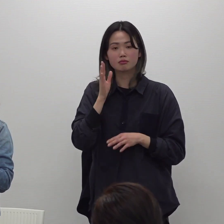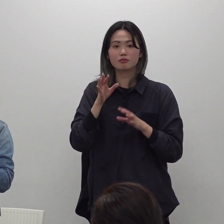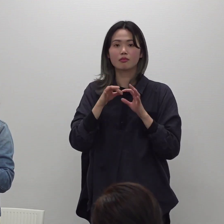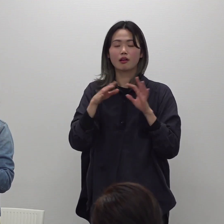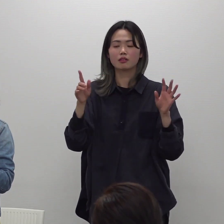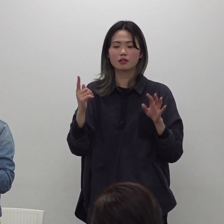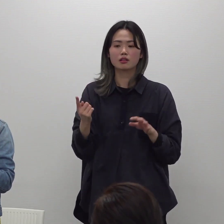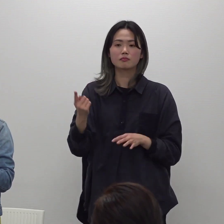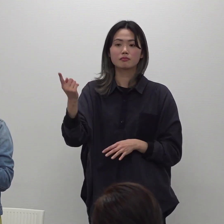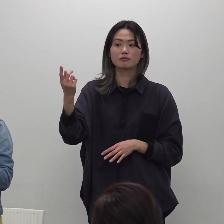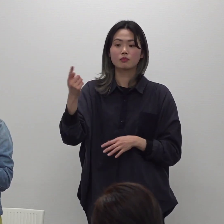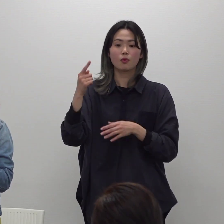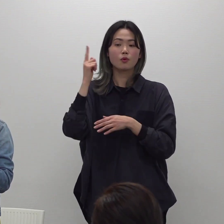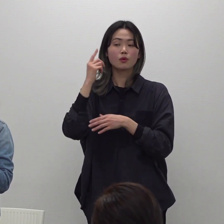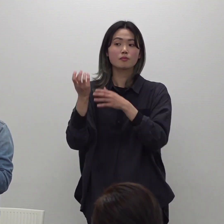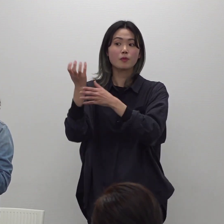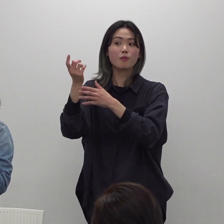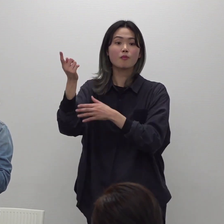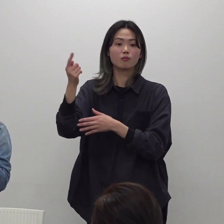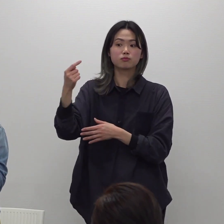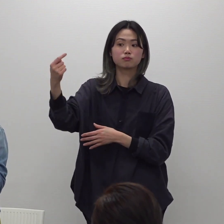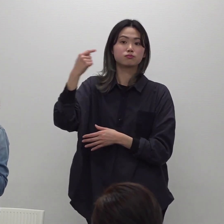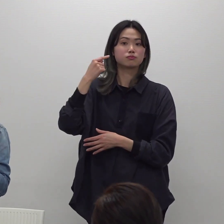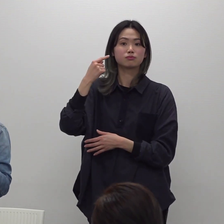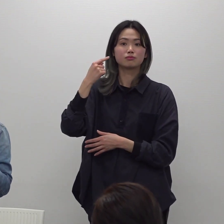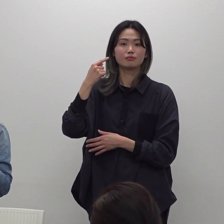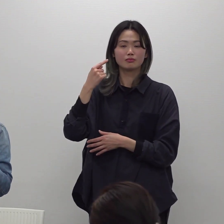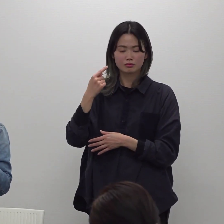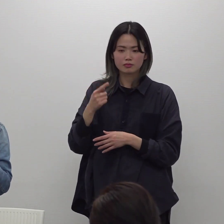何か起きたよっていうのを知らせるのに音が使われる